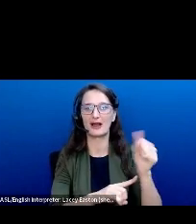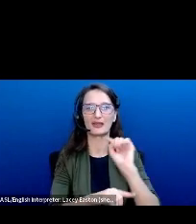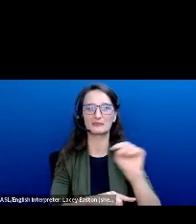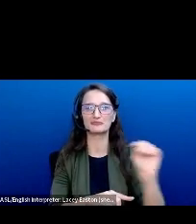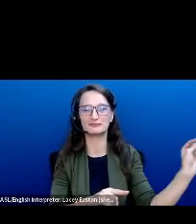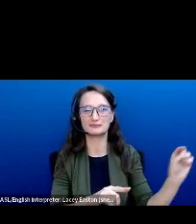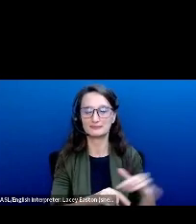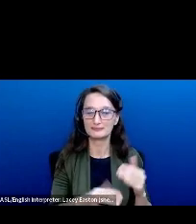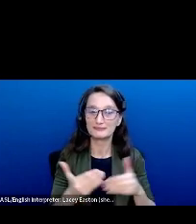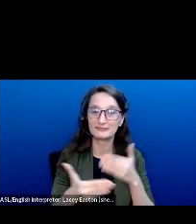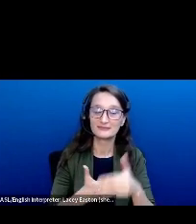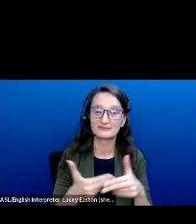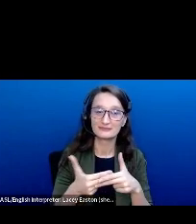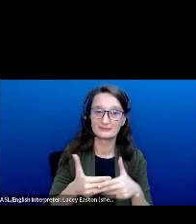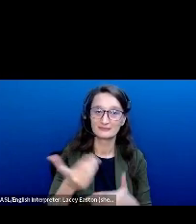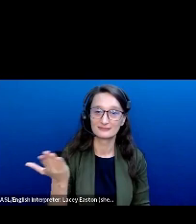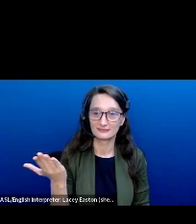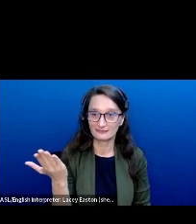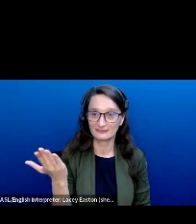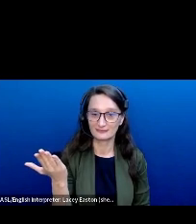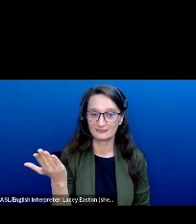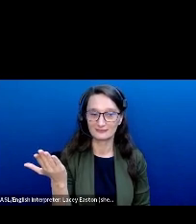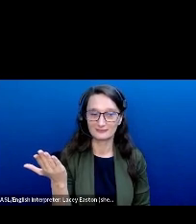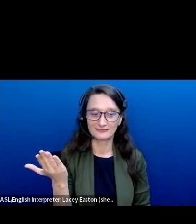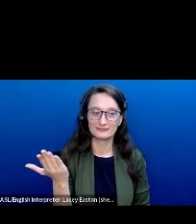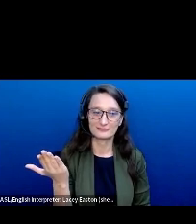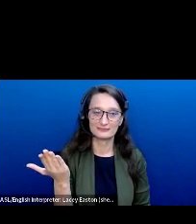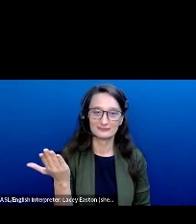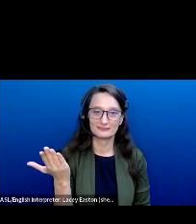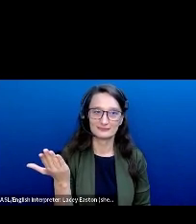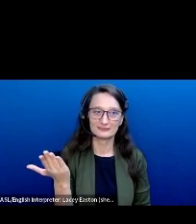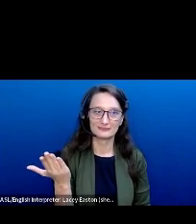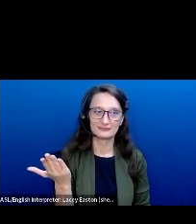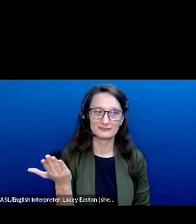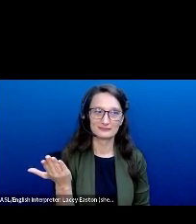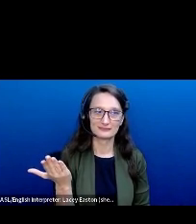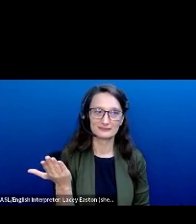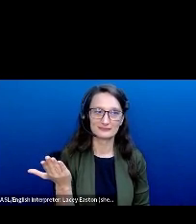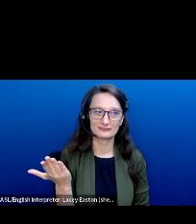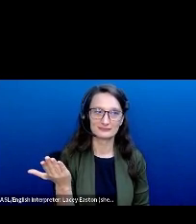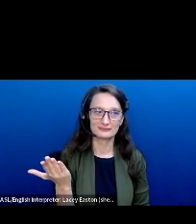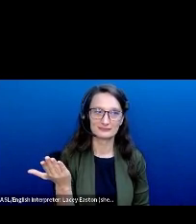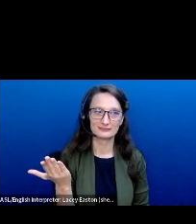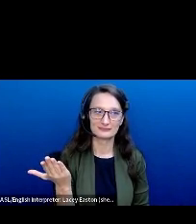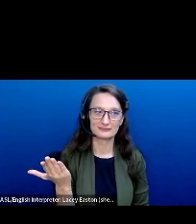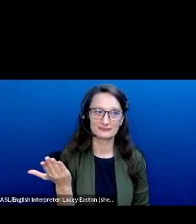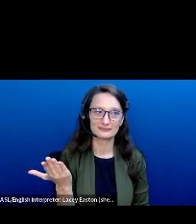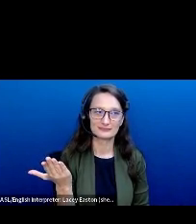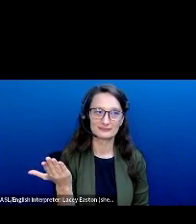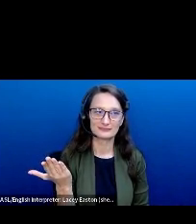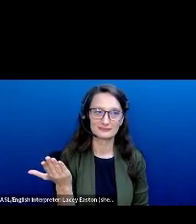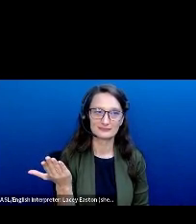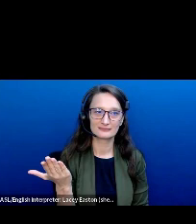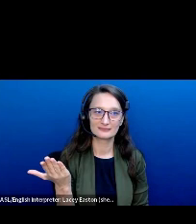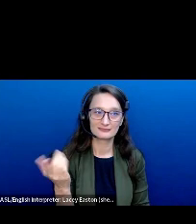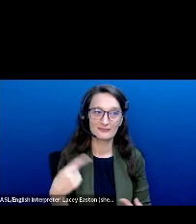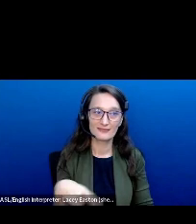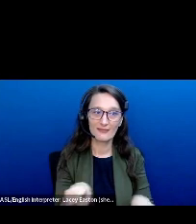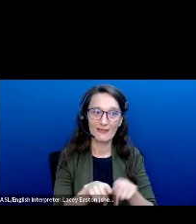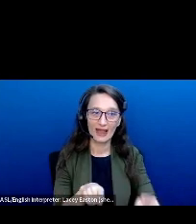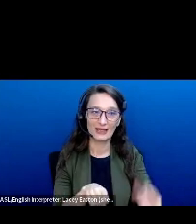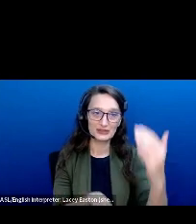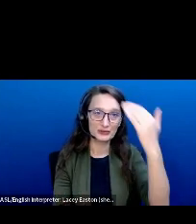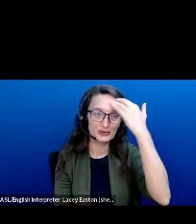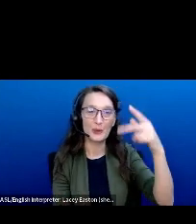diapositiva, como saben, Pathways to Partnership se ha asociado con el Departamento